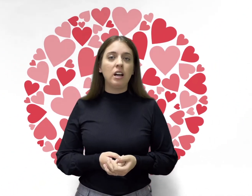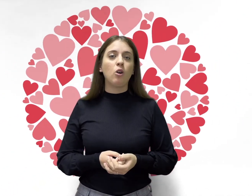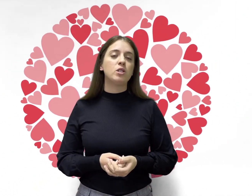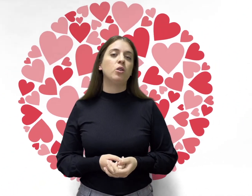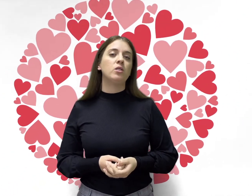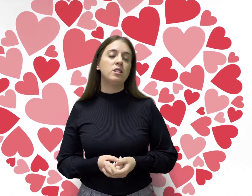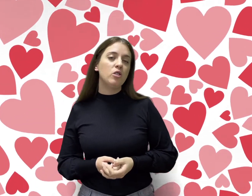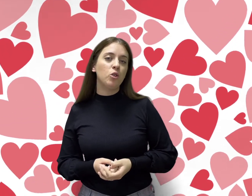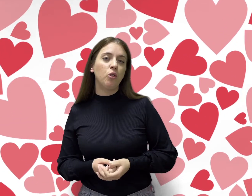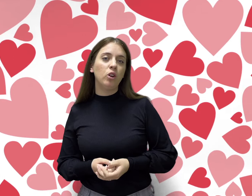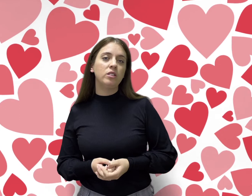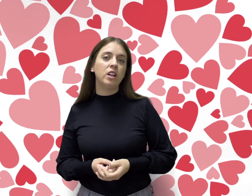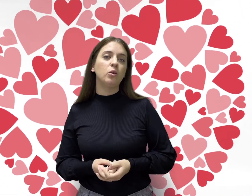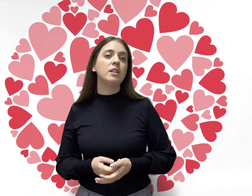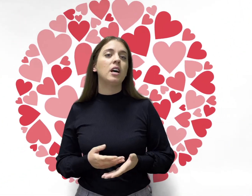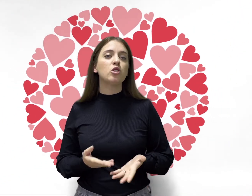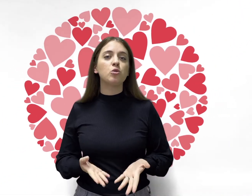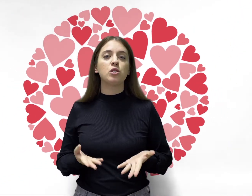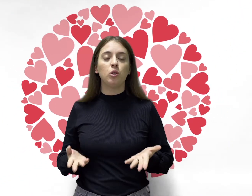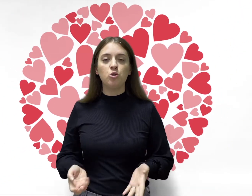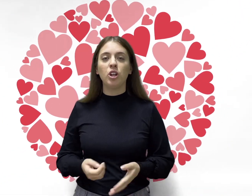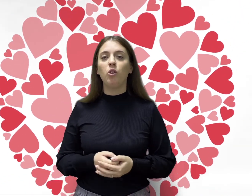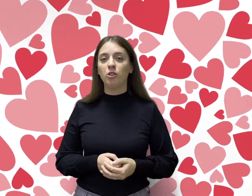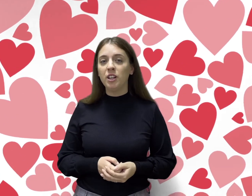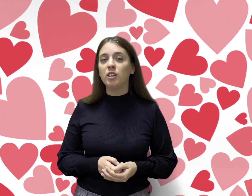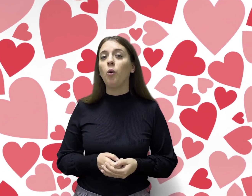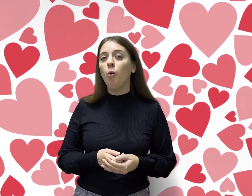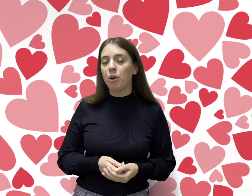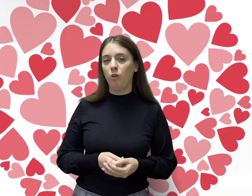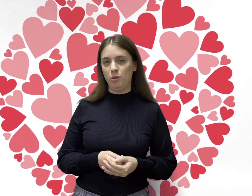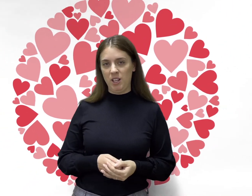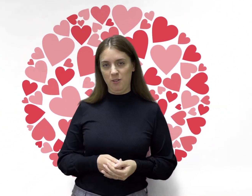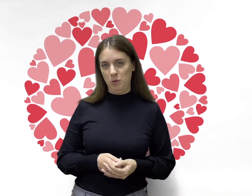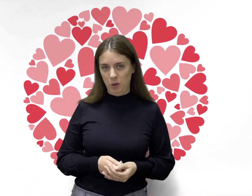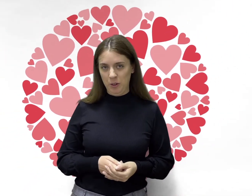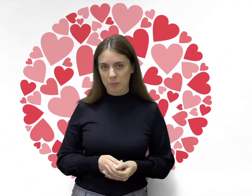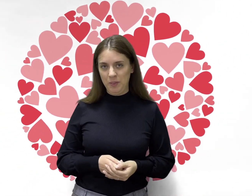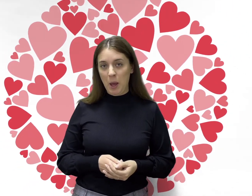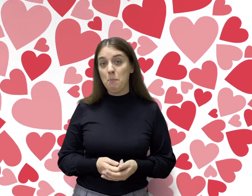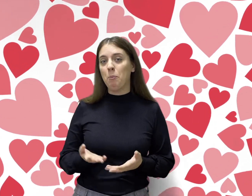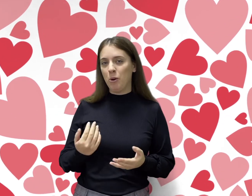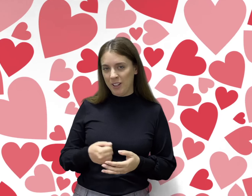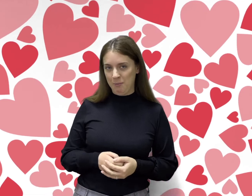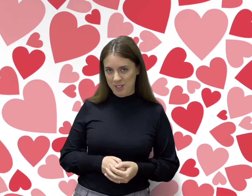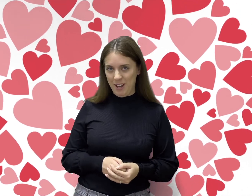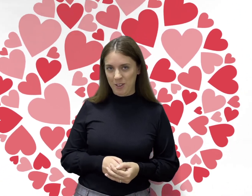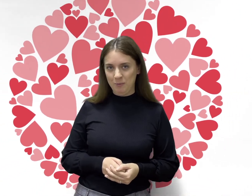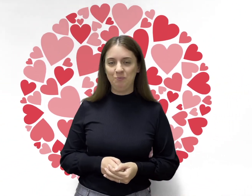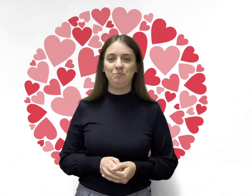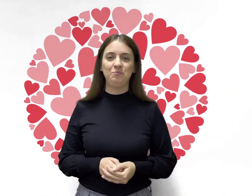kako se oni osjećaju dok volontiraju te zašto su se odlučili volontirati upravo u Savezu Dodir. Pa pogledajmo zajedno.